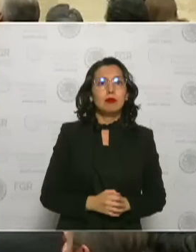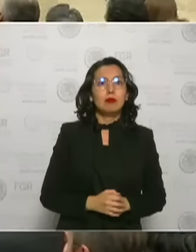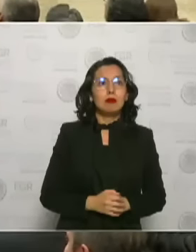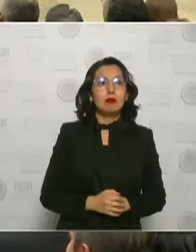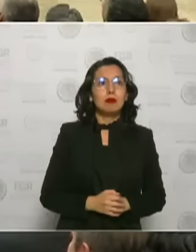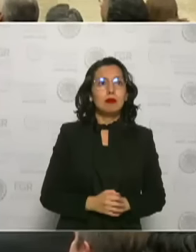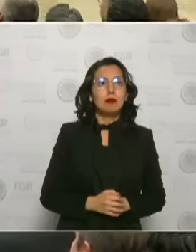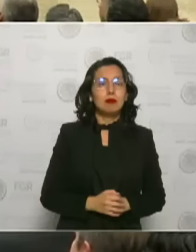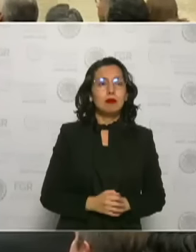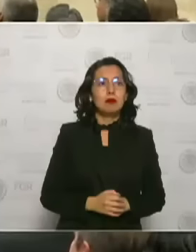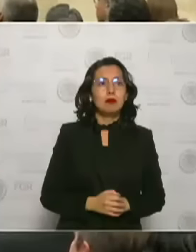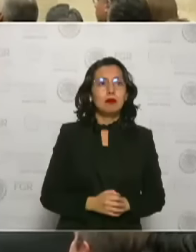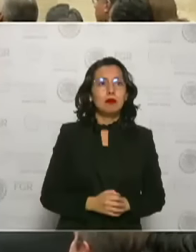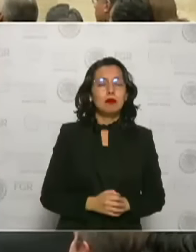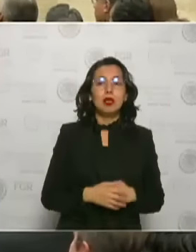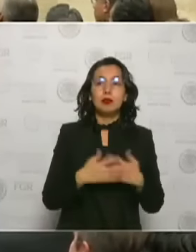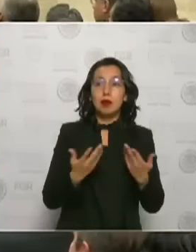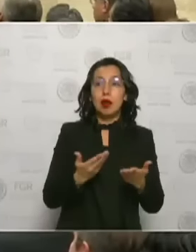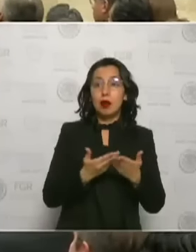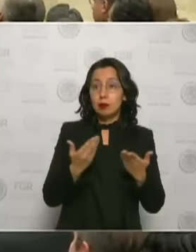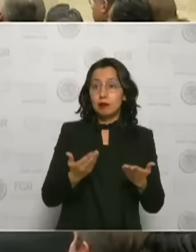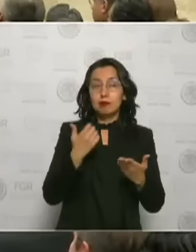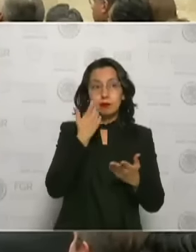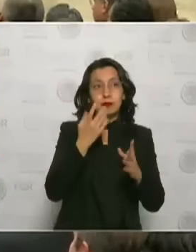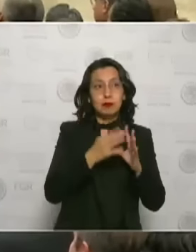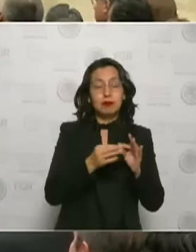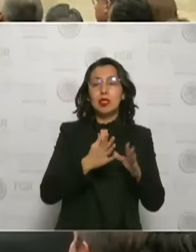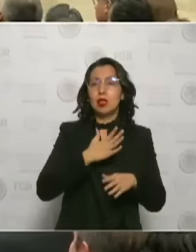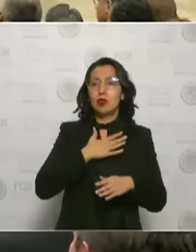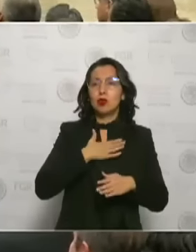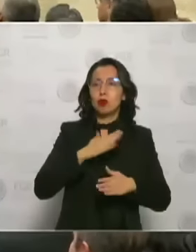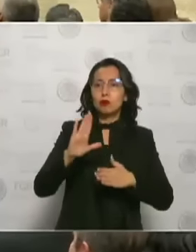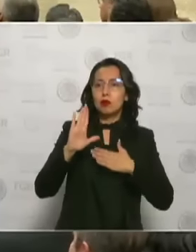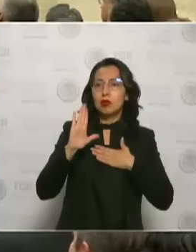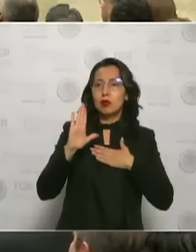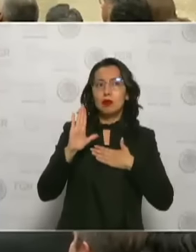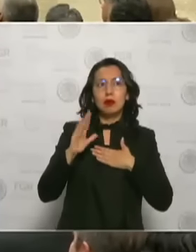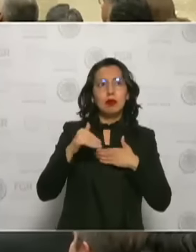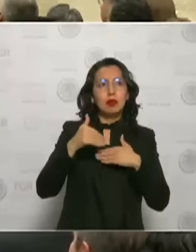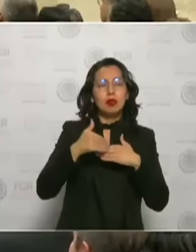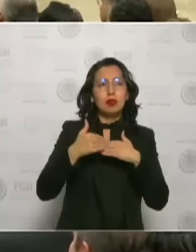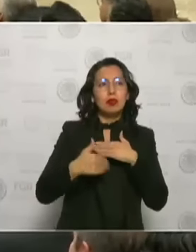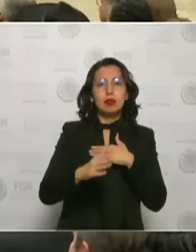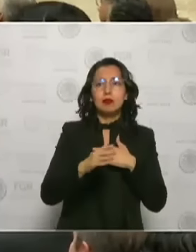Para concluir, quiero decir que tengo la convicción de que estamos en una nueva etapa,